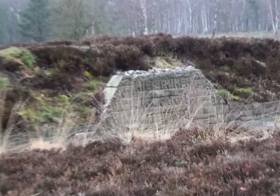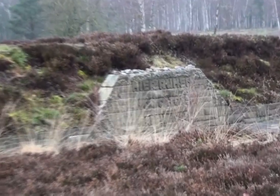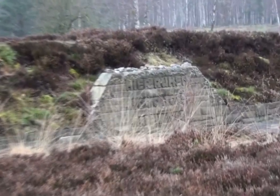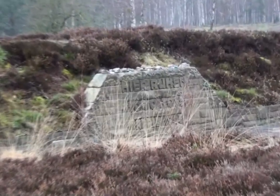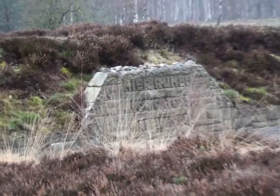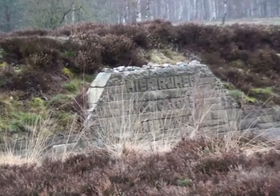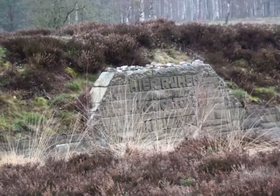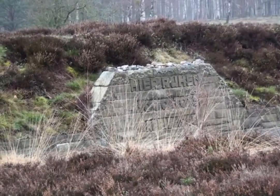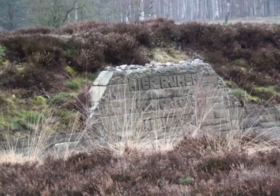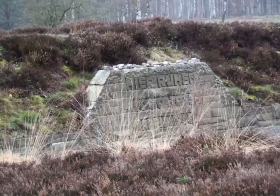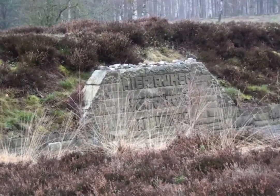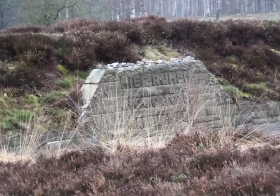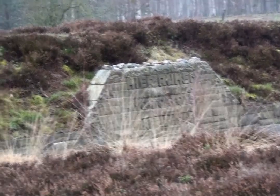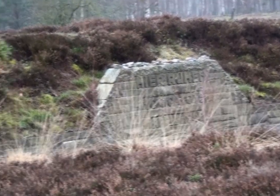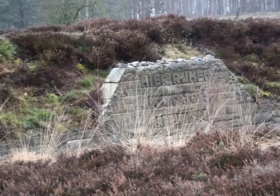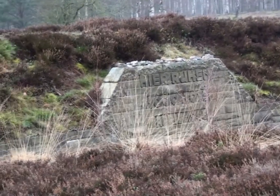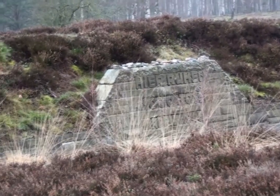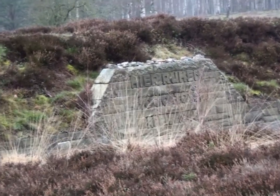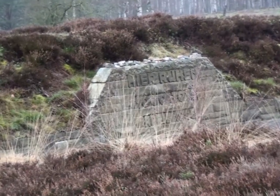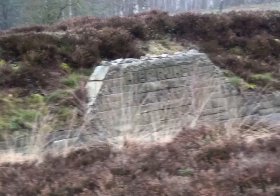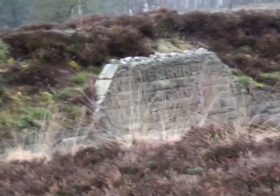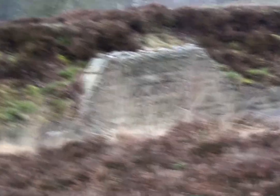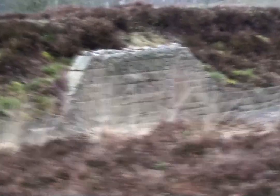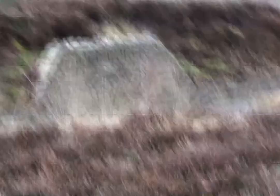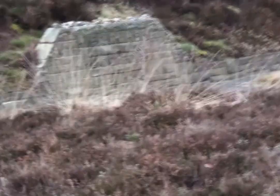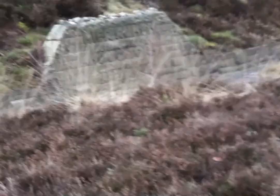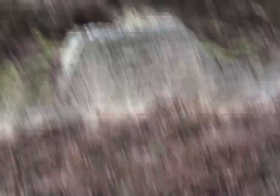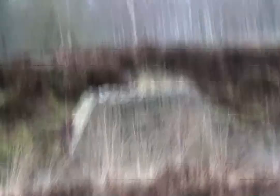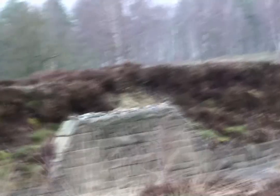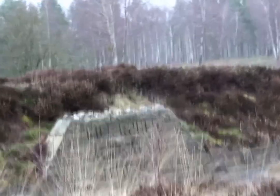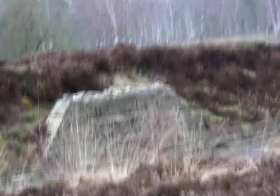(HIER RUHEN 1000 TOTE APRIL 1945)